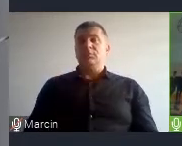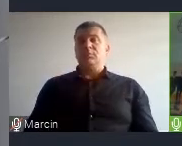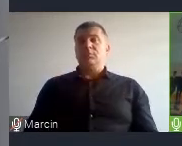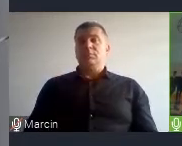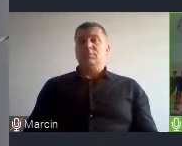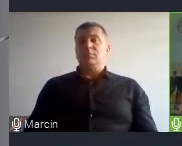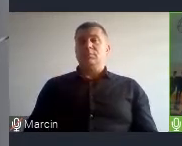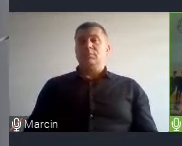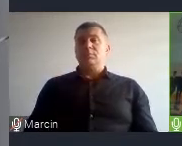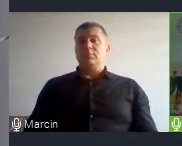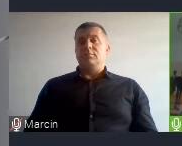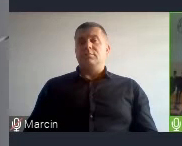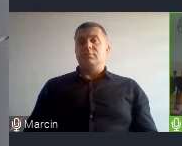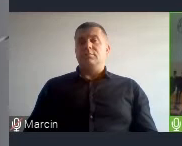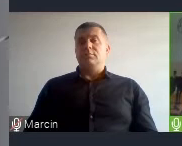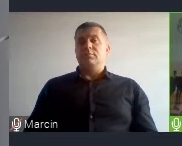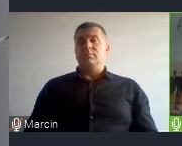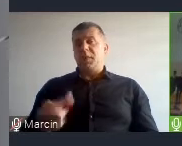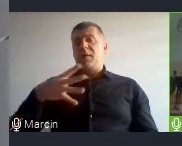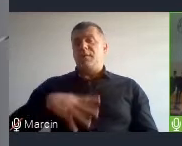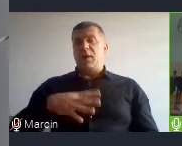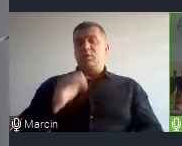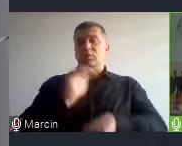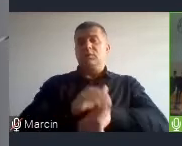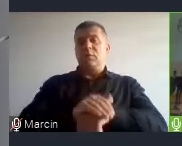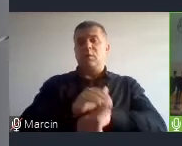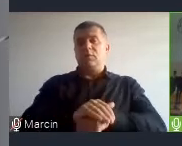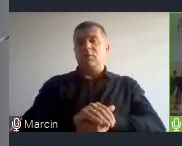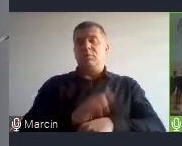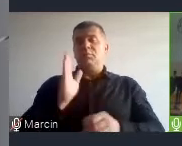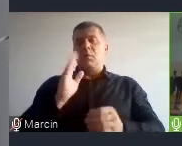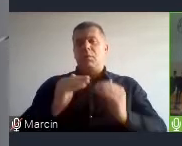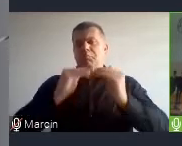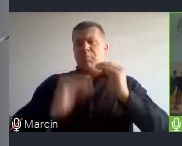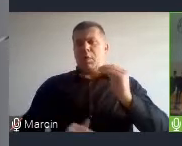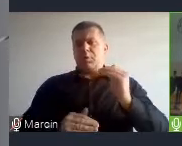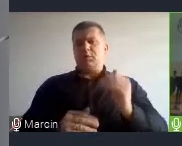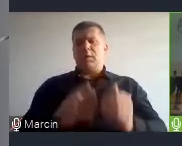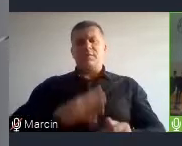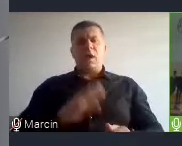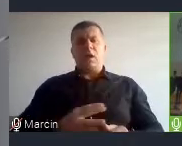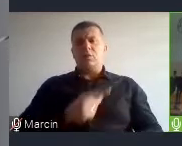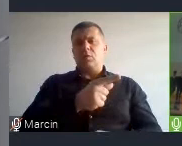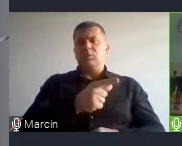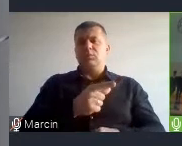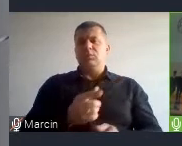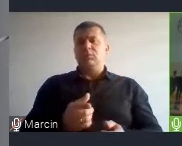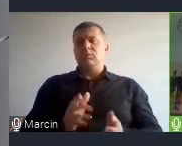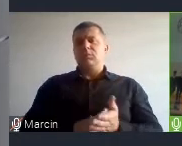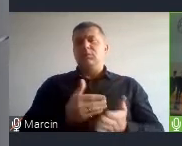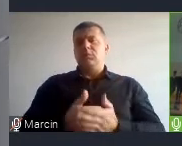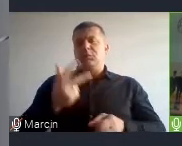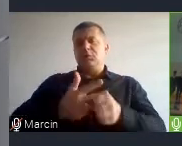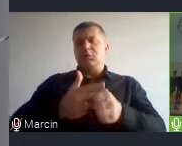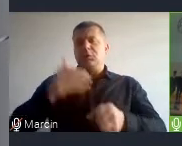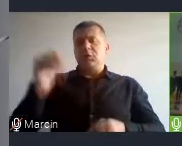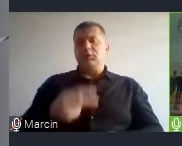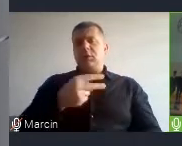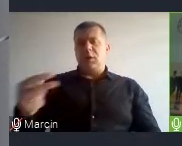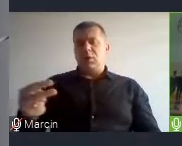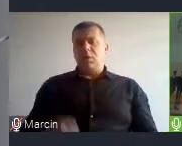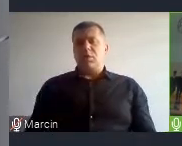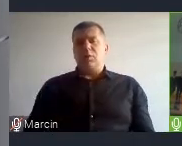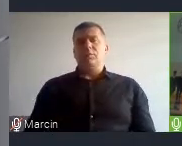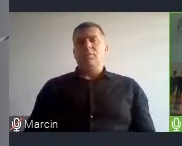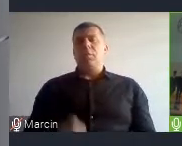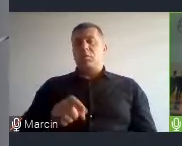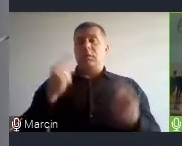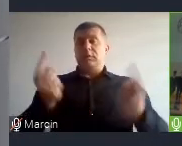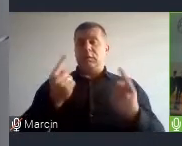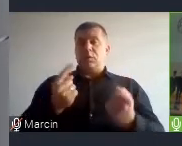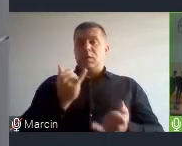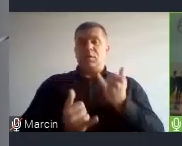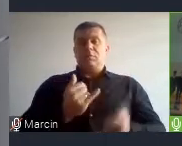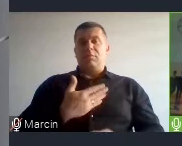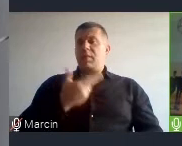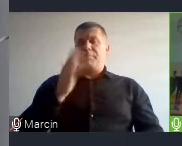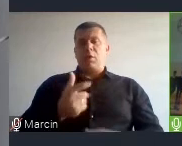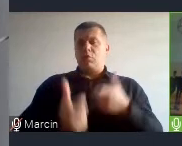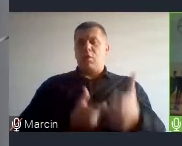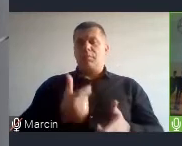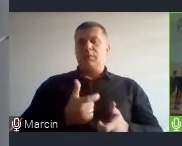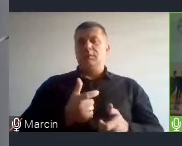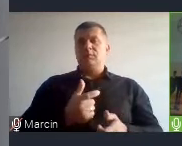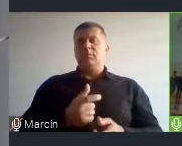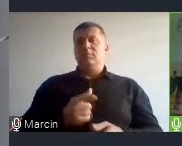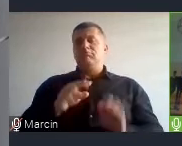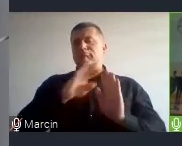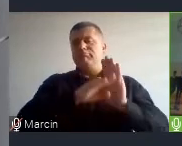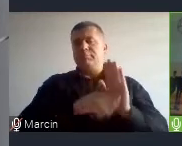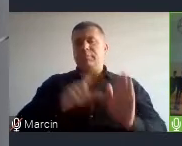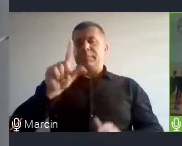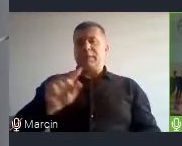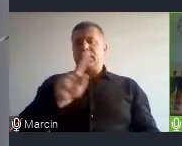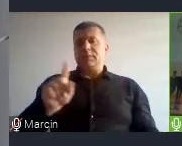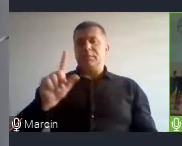Natomiast, jeśli okaże się, że taka wartość zamówienia wychodzi nam poniżej wartości 30 000 euro, w takiej sytuacji,